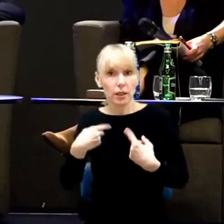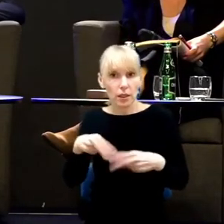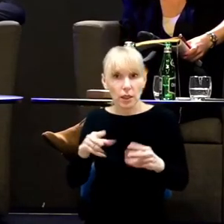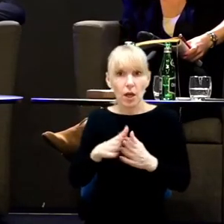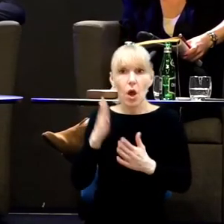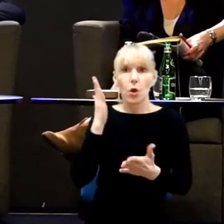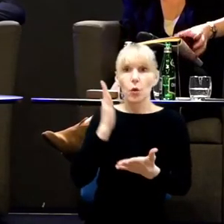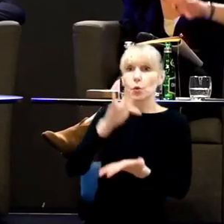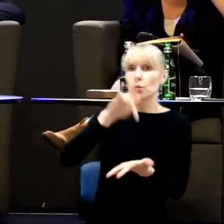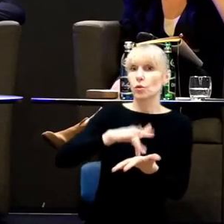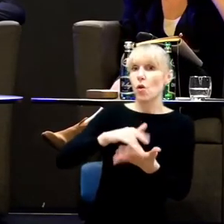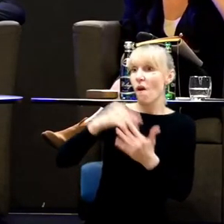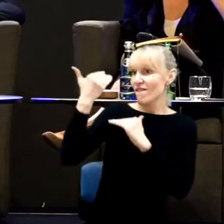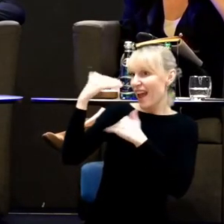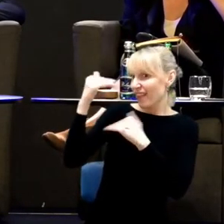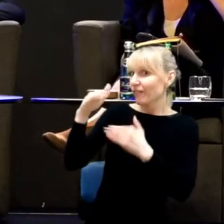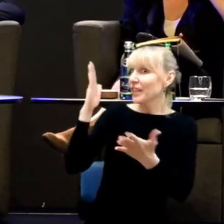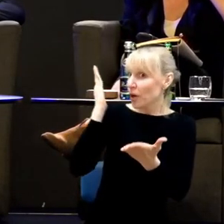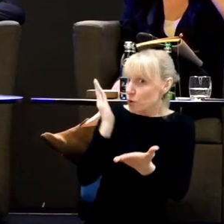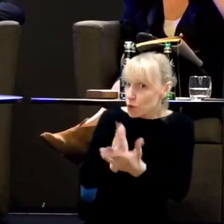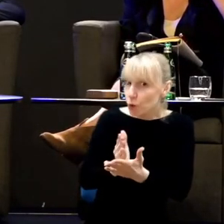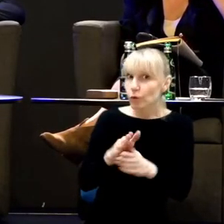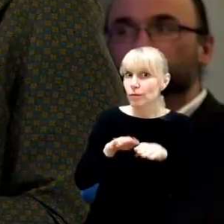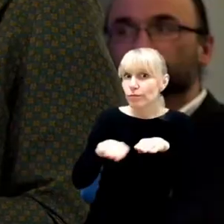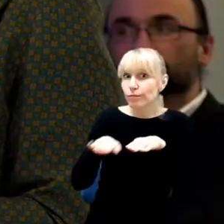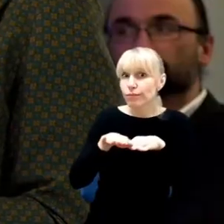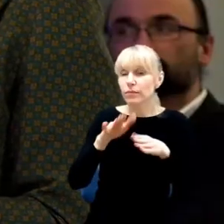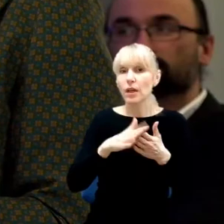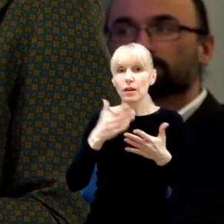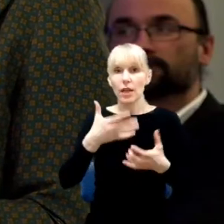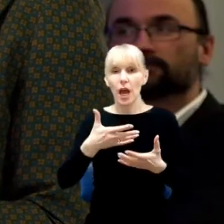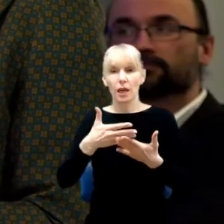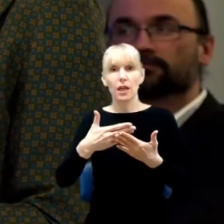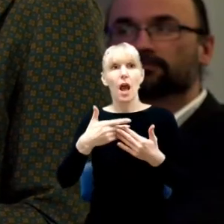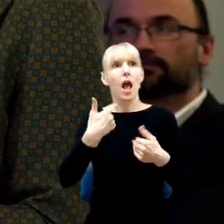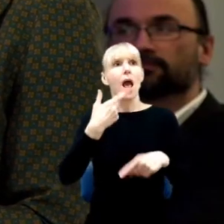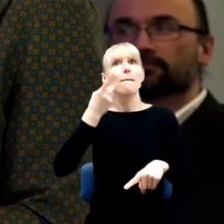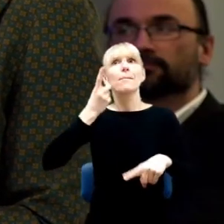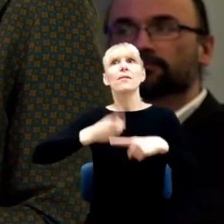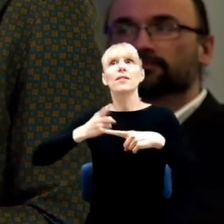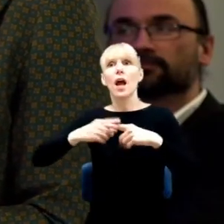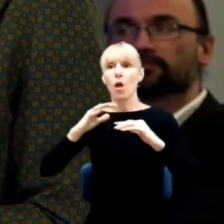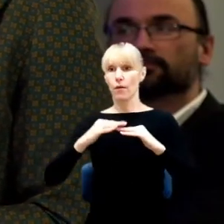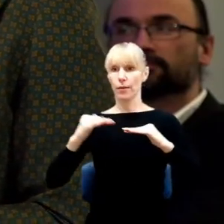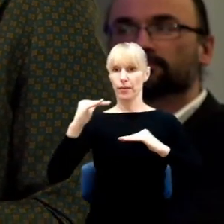Takie systemy, zresztą stalowe, lekkie systemy montowane są dostępne, tylko po prostu trzeba z nich skorzystać.